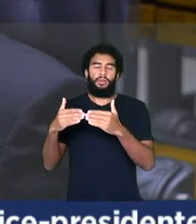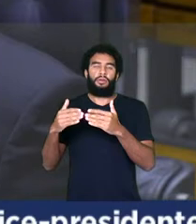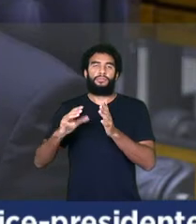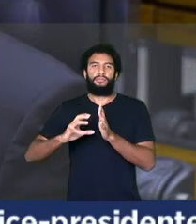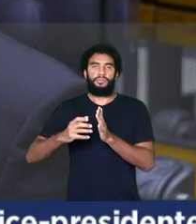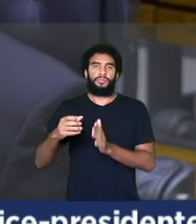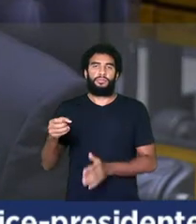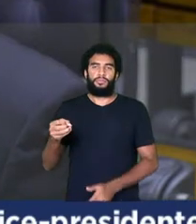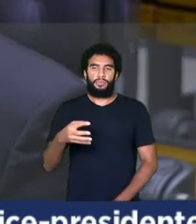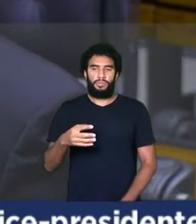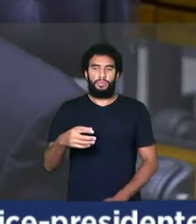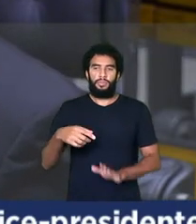DESENVOLVIMENTO. PORTANTO, A DESPEITO DE SER COERENTE COM O